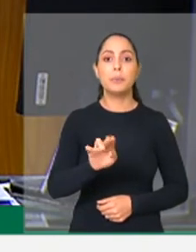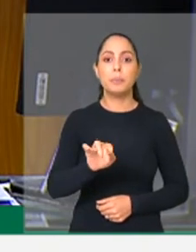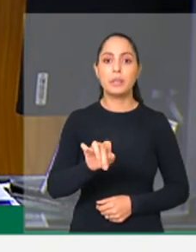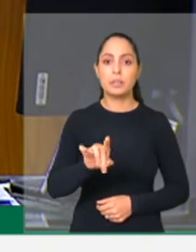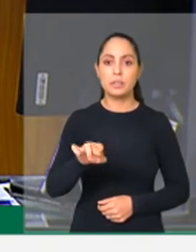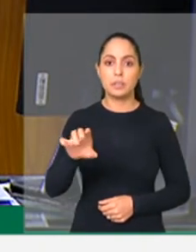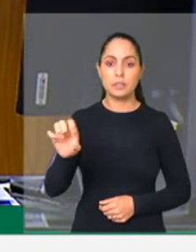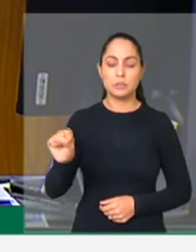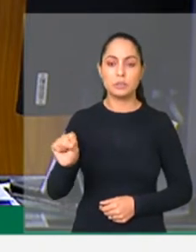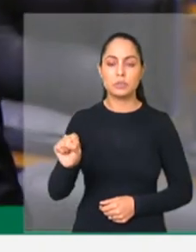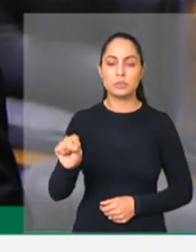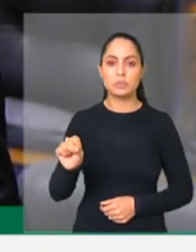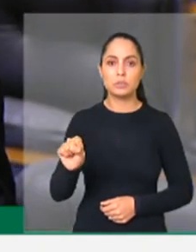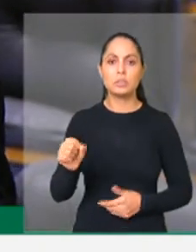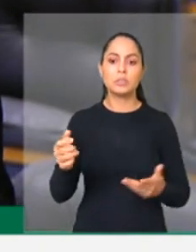PRESIDENTE HOJE É UM DIA QUE MARCA UMA LIBERTAÇÃO. ESSE